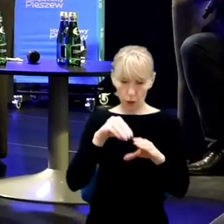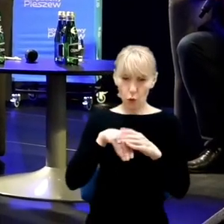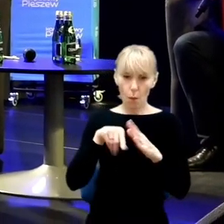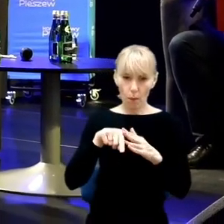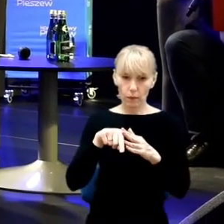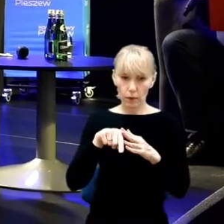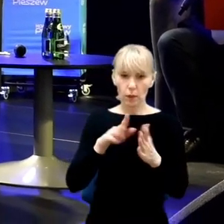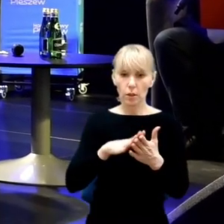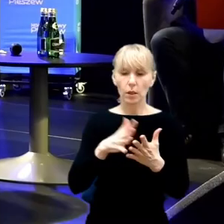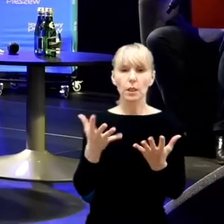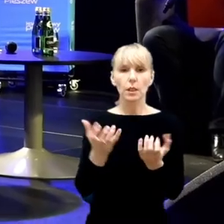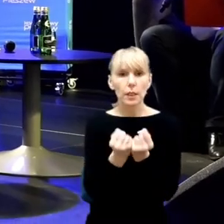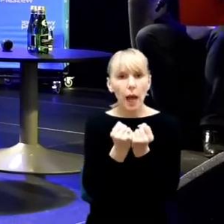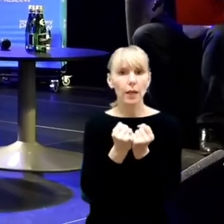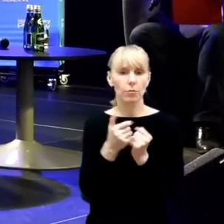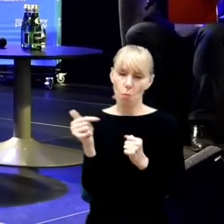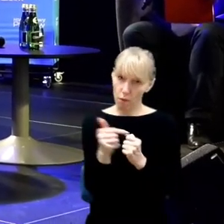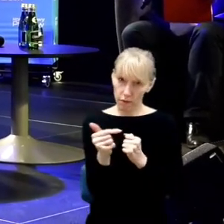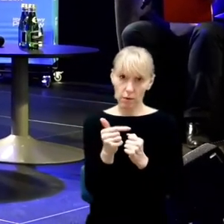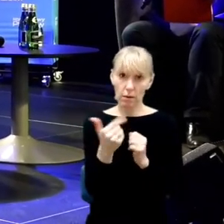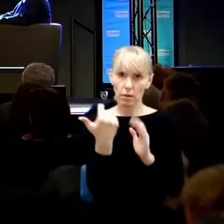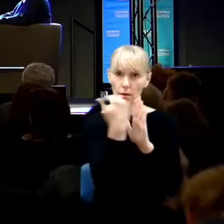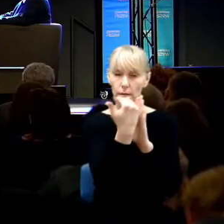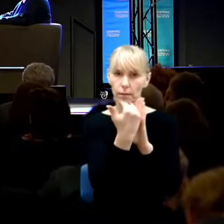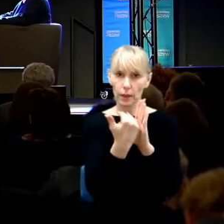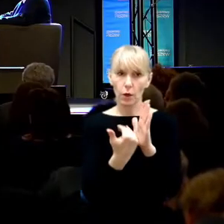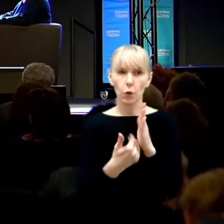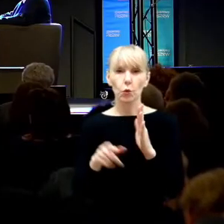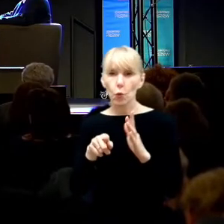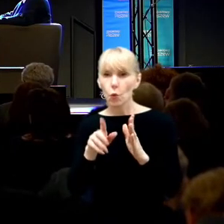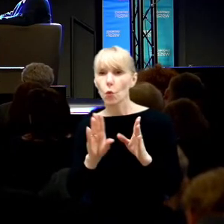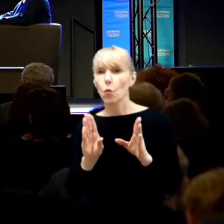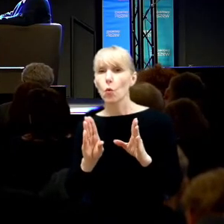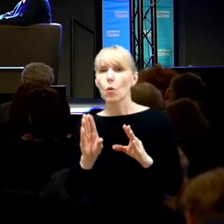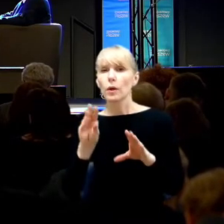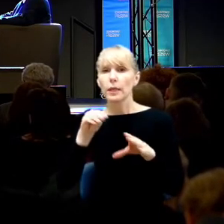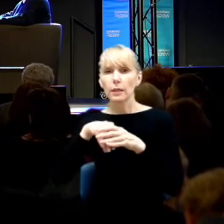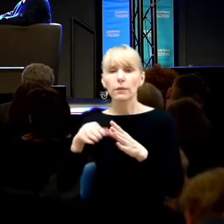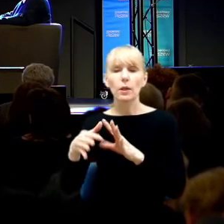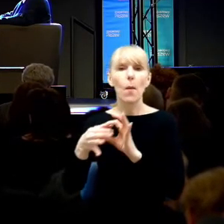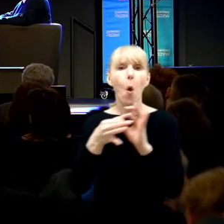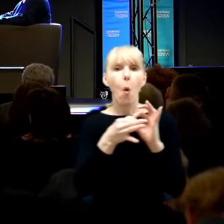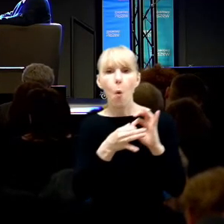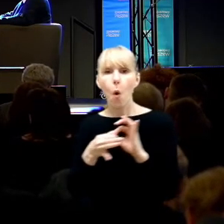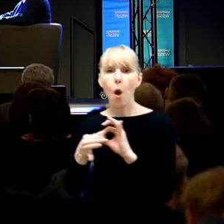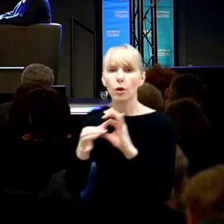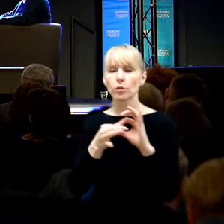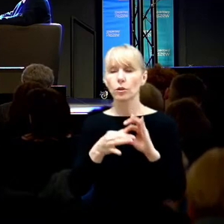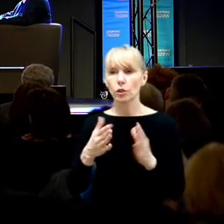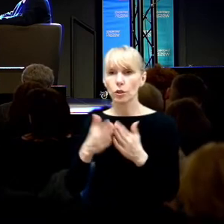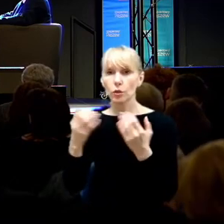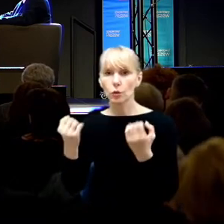z tego co my widzimy, dlatego że jest zwornikiem, jest takim łącznikiem, który pozwala uruchomić też środki z innych programów.